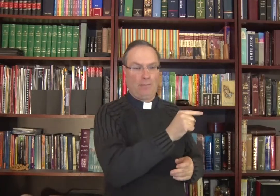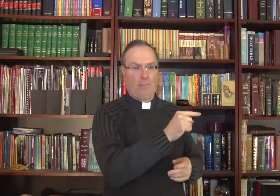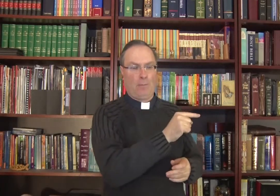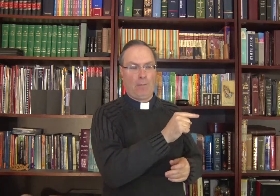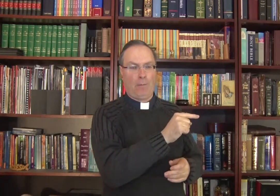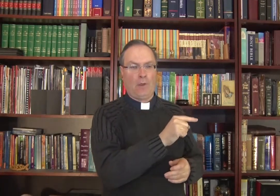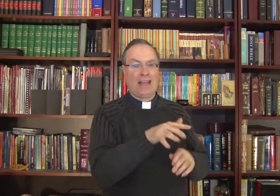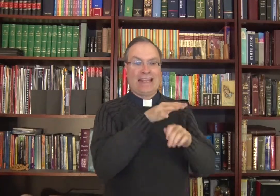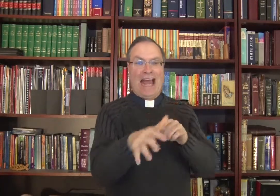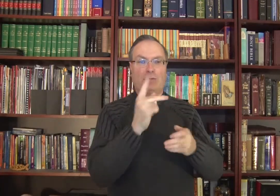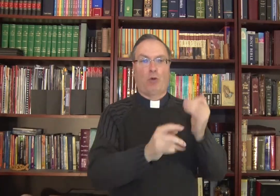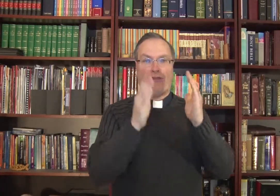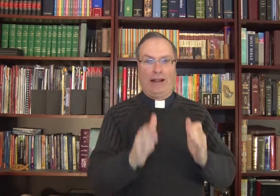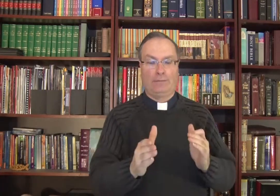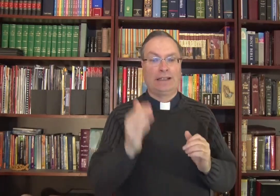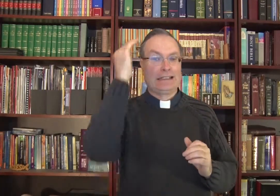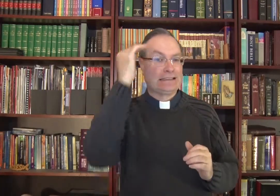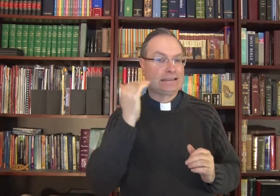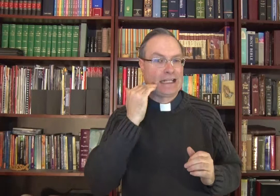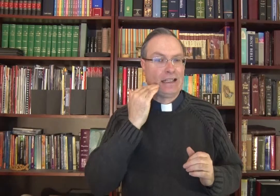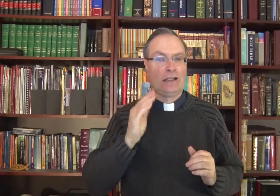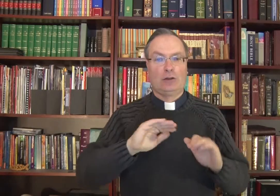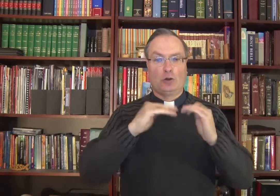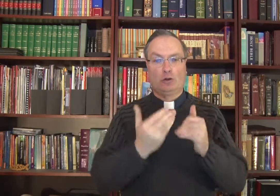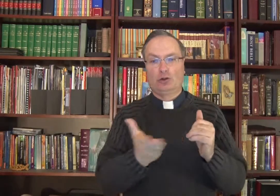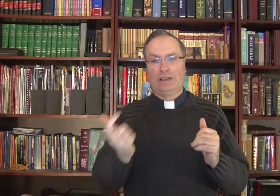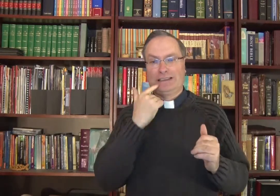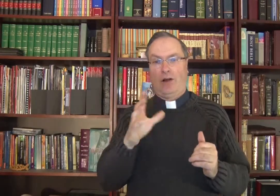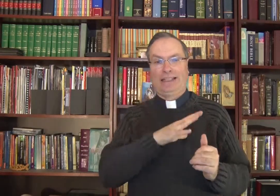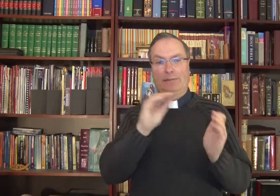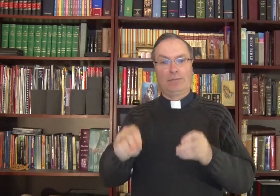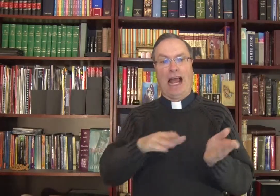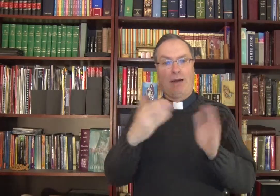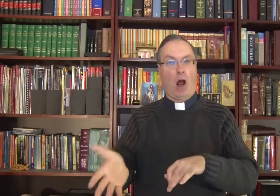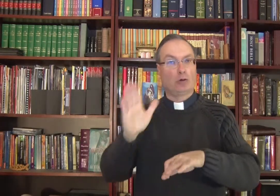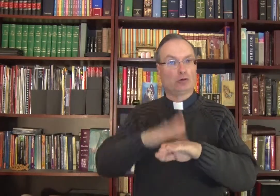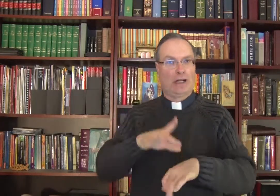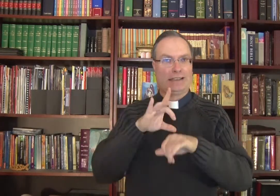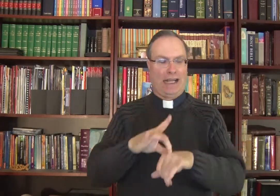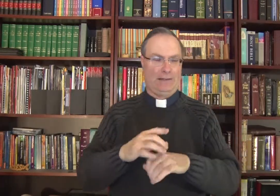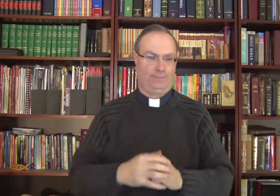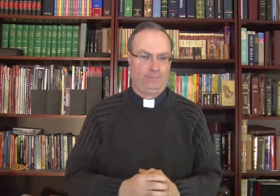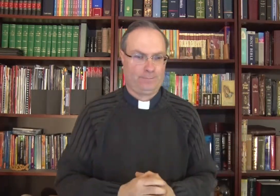le sang des prophètes, des saints et de tous ceux qui ont été mis à mort sur la terre.»